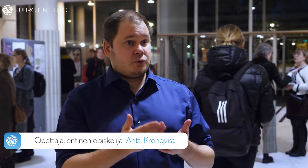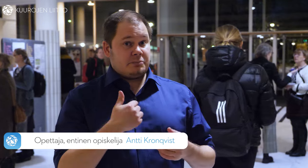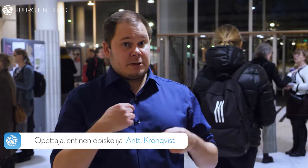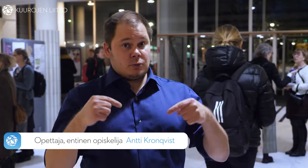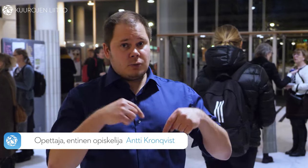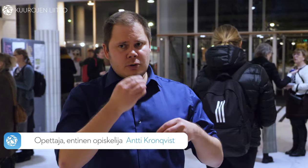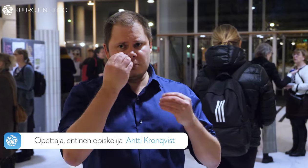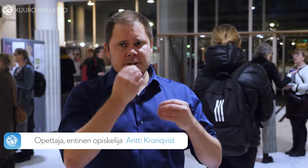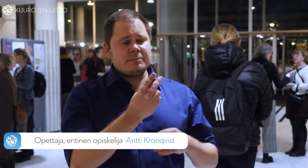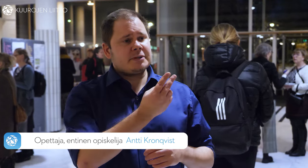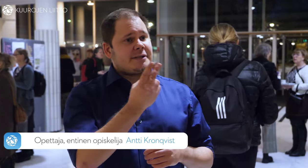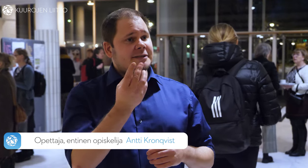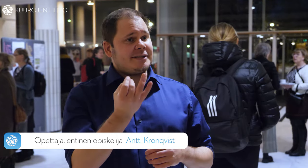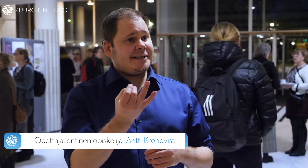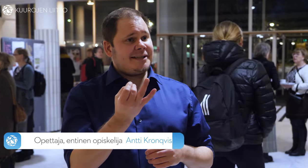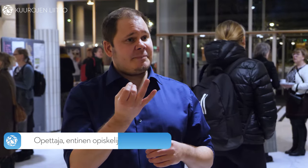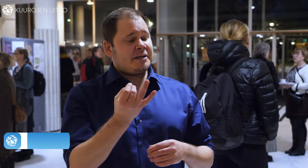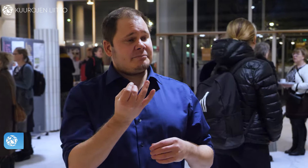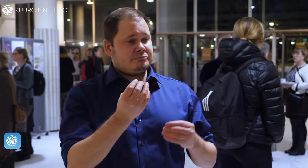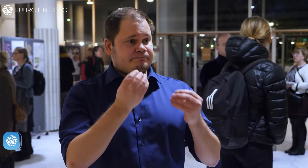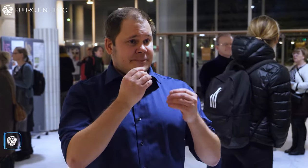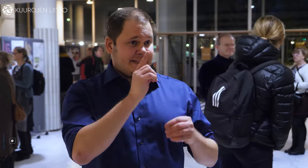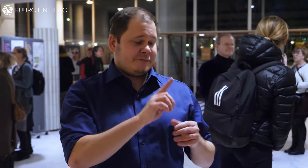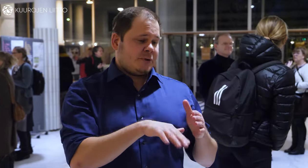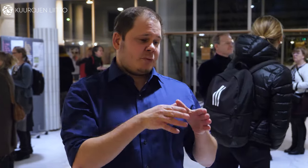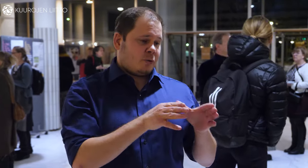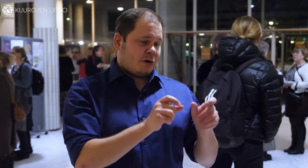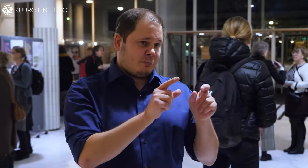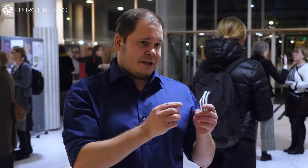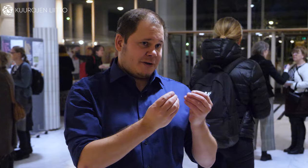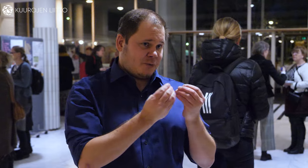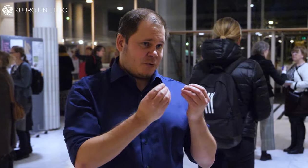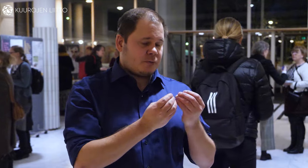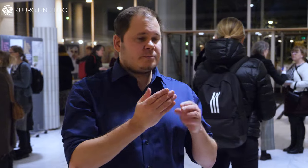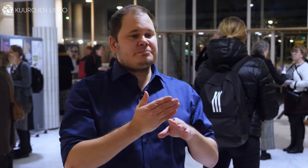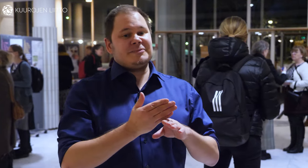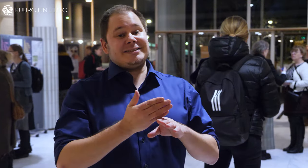Itse aloitin viittomakielisen luokan- opettajan opintoni täällä vuonna 2007, -